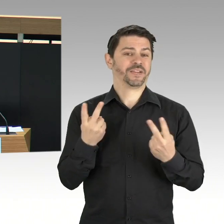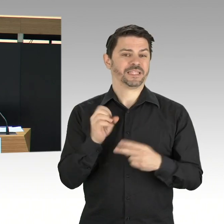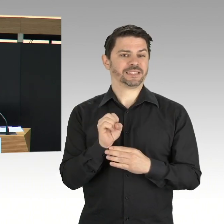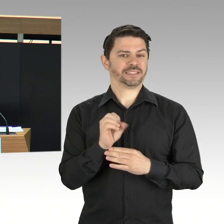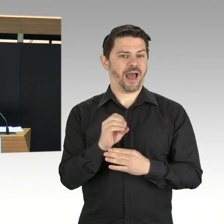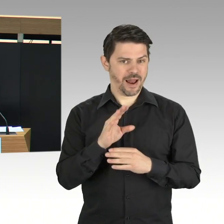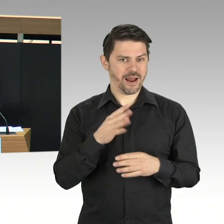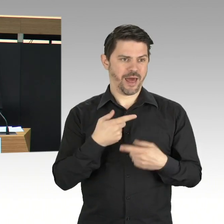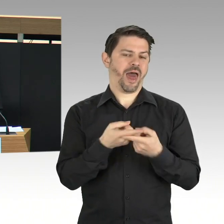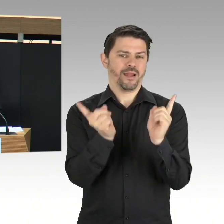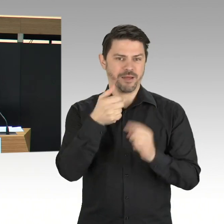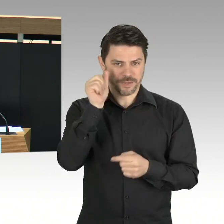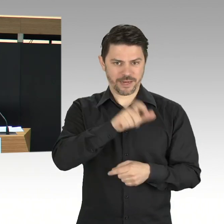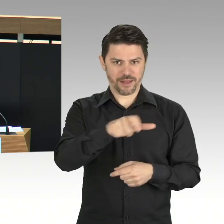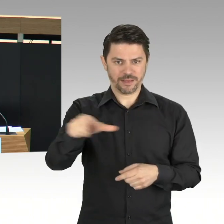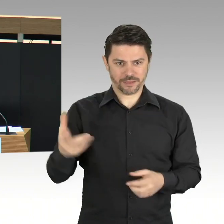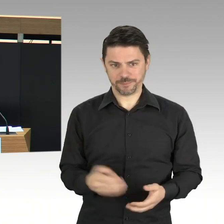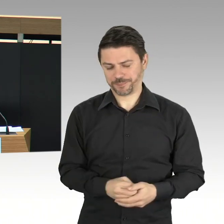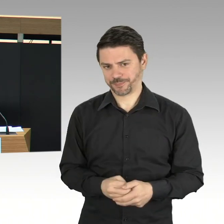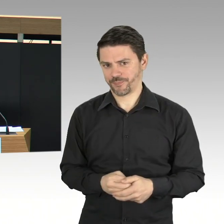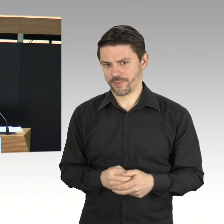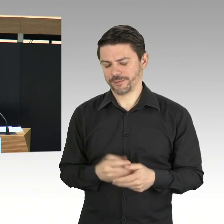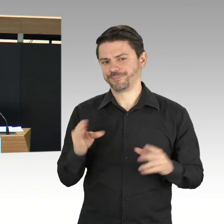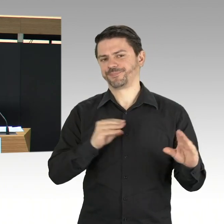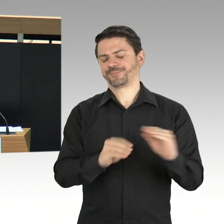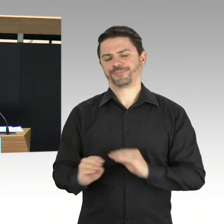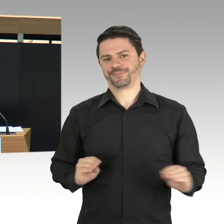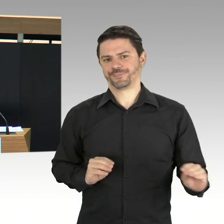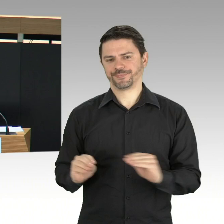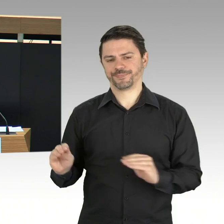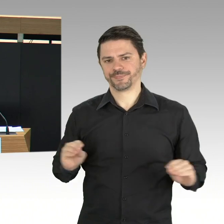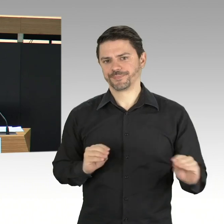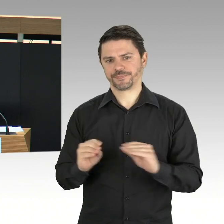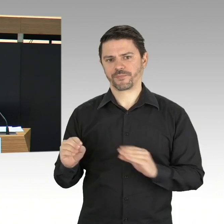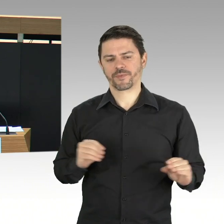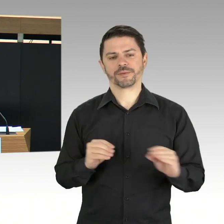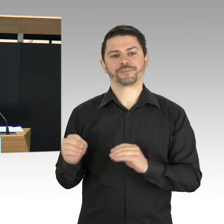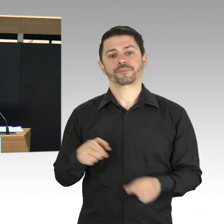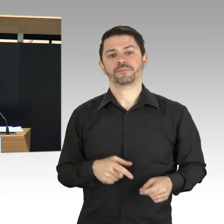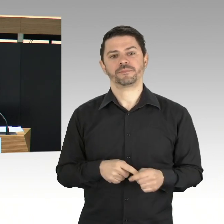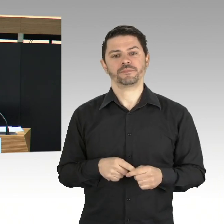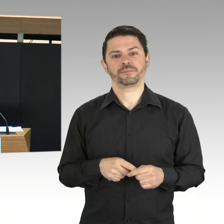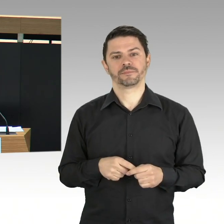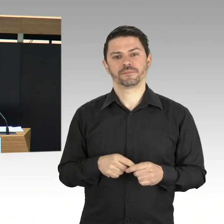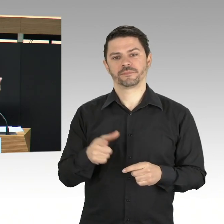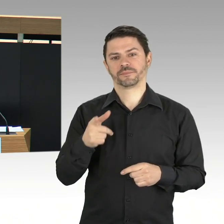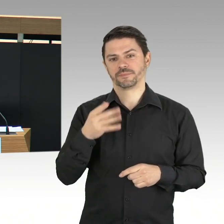Und jedes Schlupfloch bis zum Äußersten nutzen, um Mieter aus Wohnungen zu klagen. Das ist nicht erst das Thema seit dem Mietendeckel